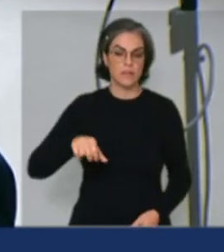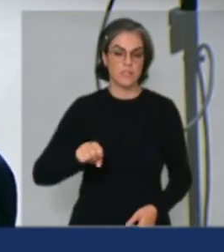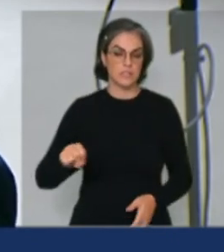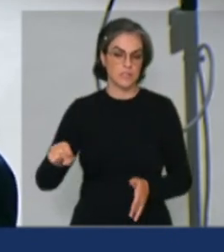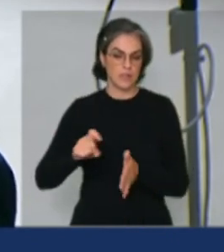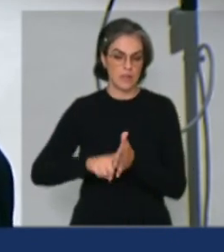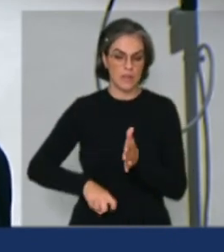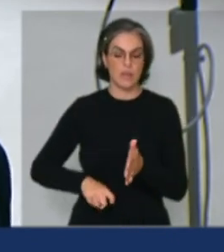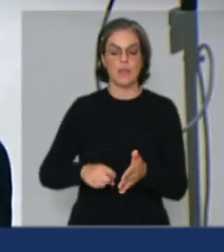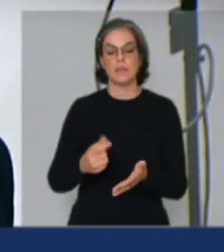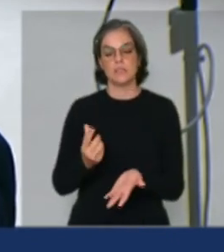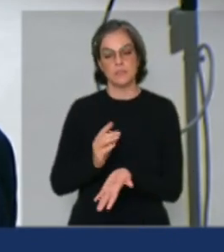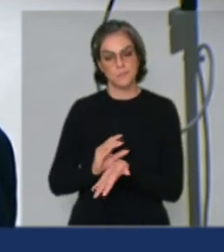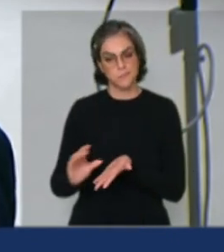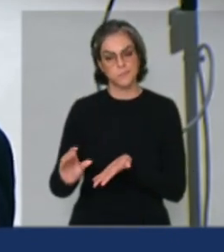ALÍQUOTAS DO INSS, DOS REPASSES DO IFPM QUE